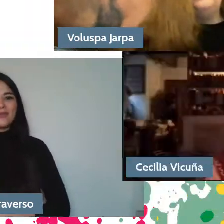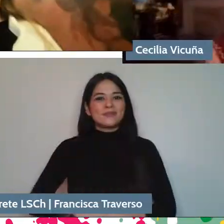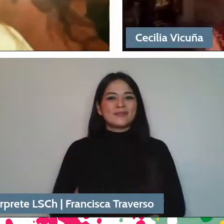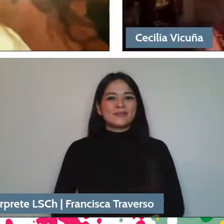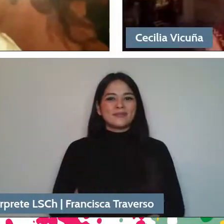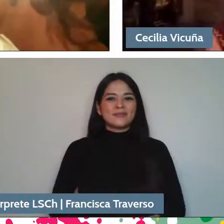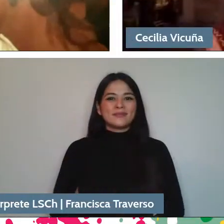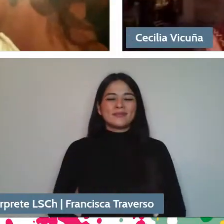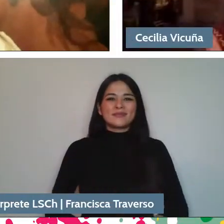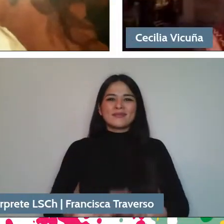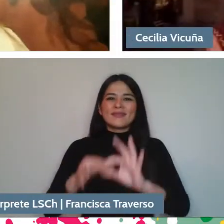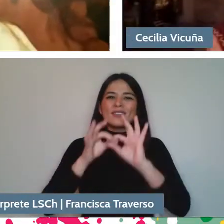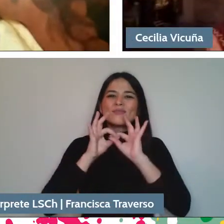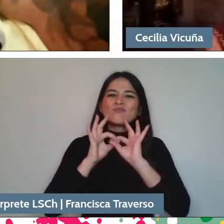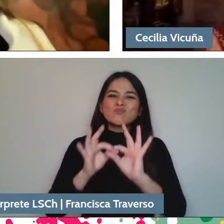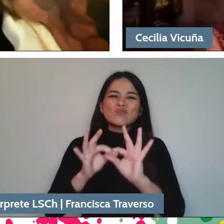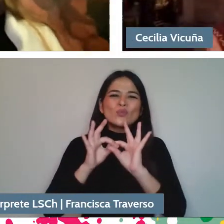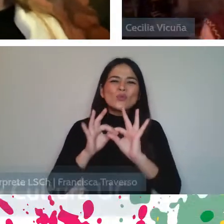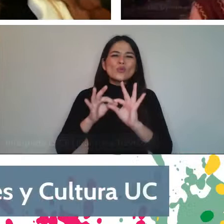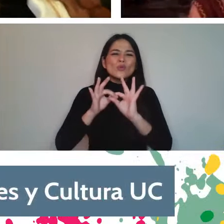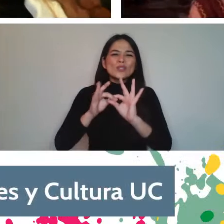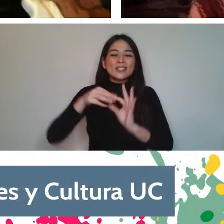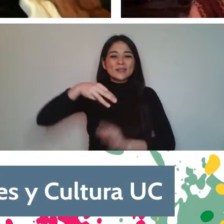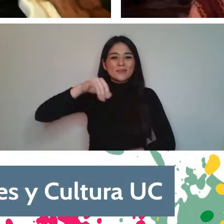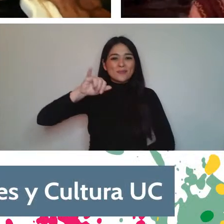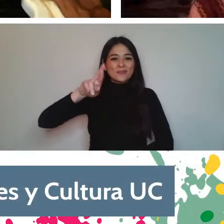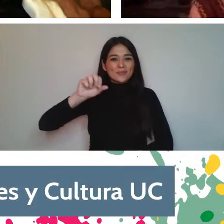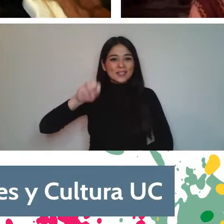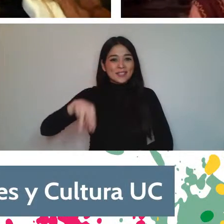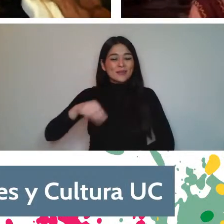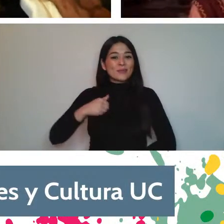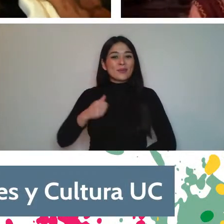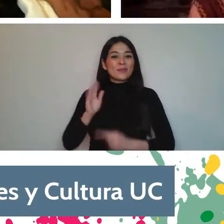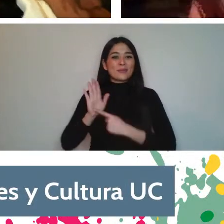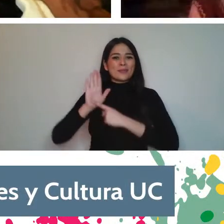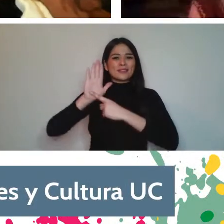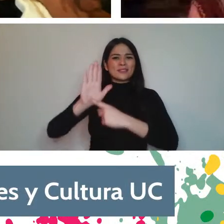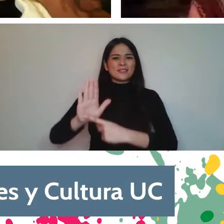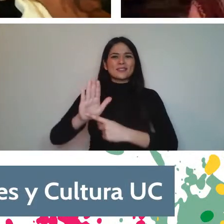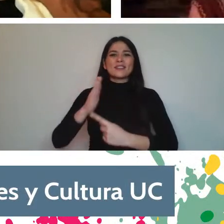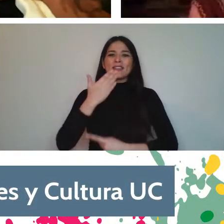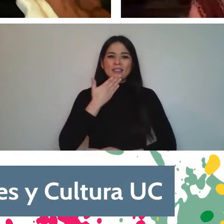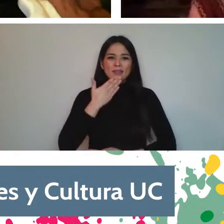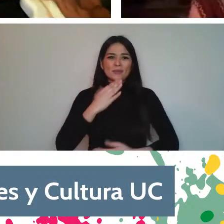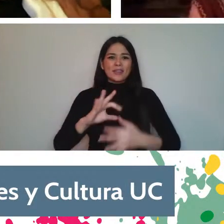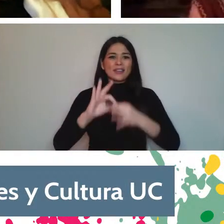Muchísimas gracias, Miryam por esa presentación y muchísimas gracias también a la Universidad Católica